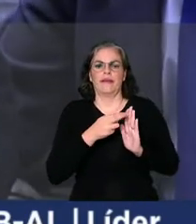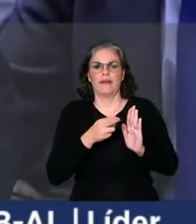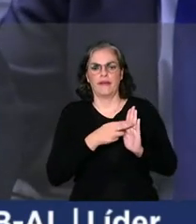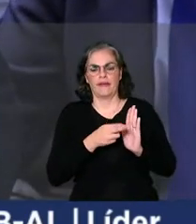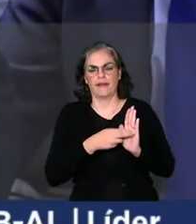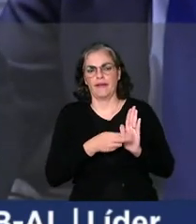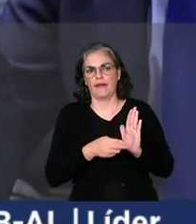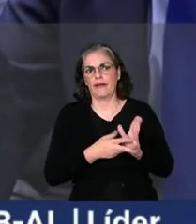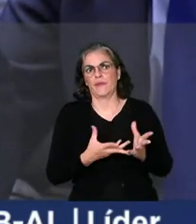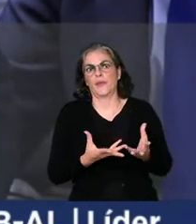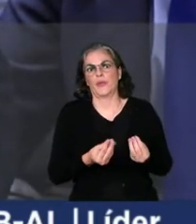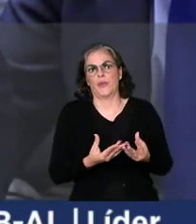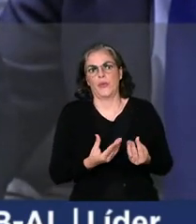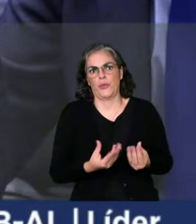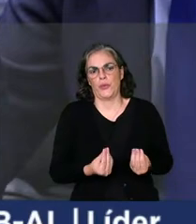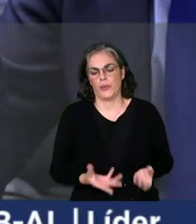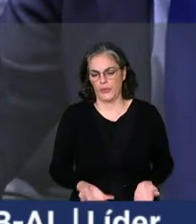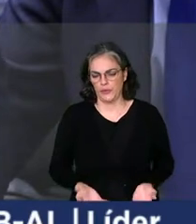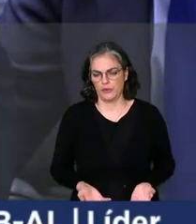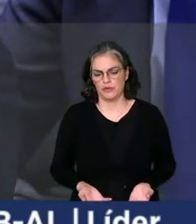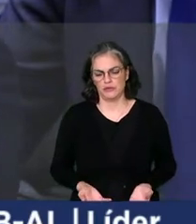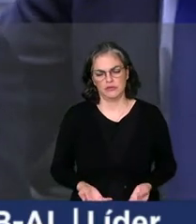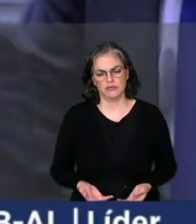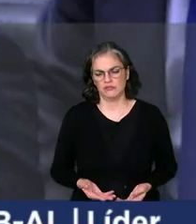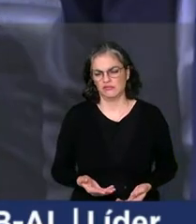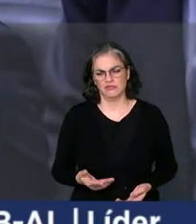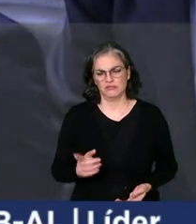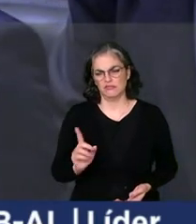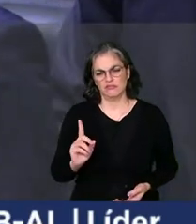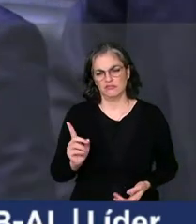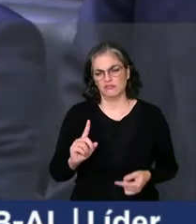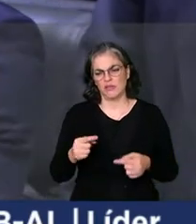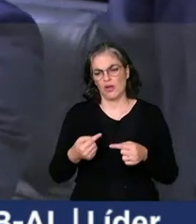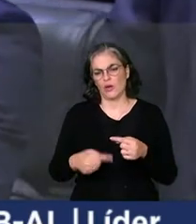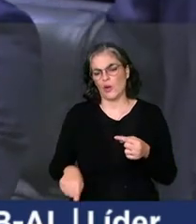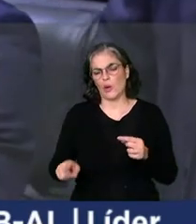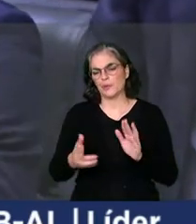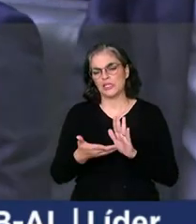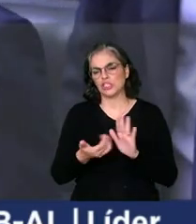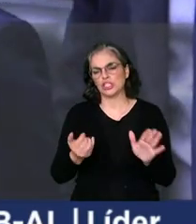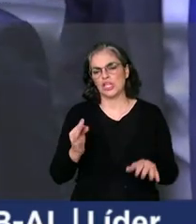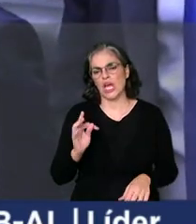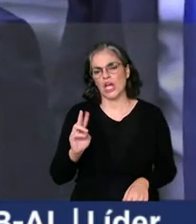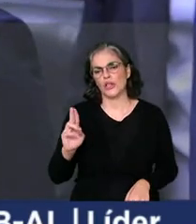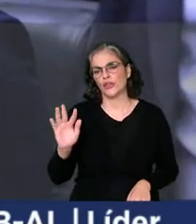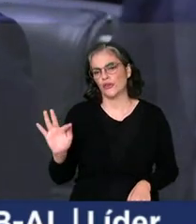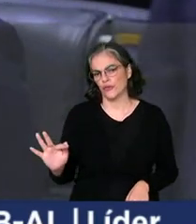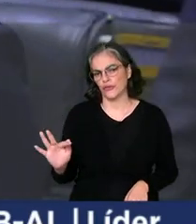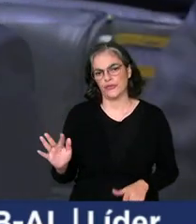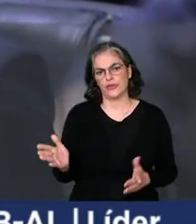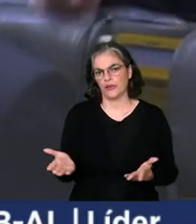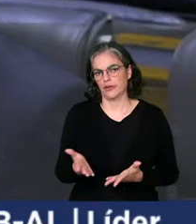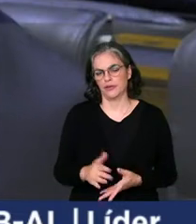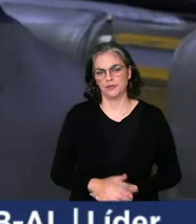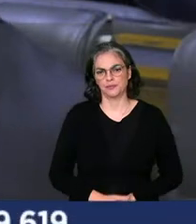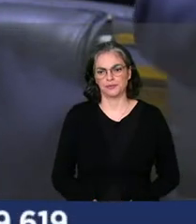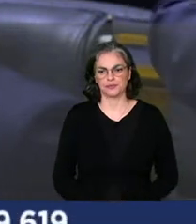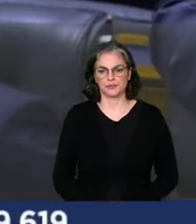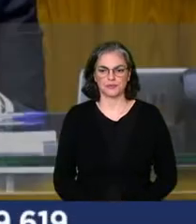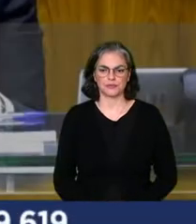COM ESSES ANIMAIS, OS CRITÉRIOS É MUITO GRANDE. ENTÃO NÃO JUSTIFICA DE FORMA NENHUMA A RETIRADA DO TUFO DIANTE DA REGULAMENTO DOS DOS